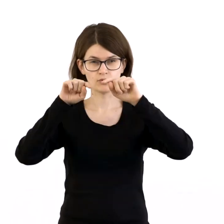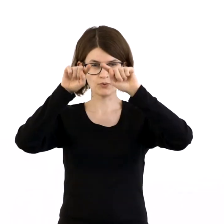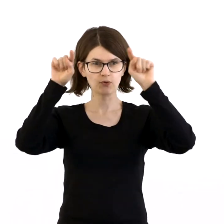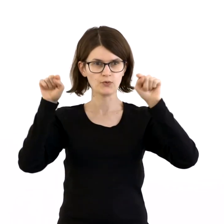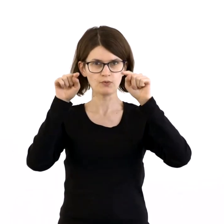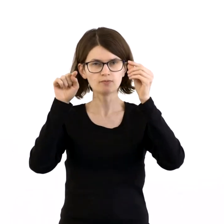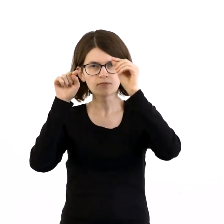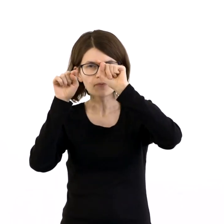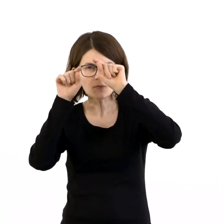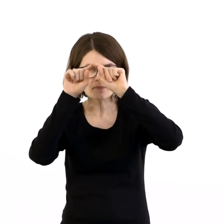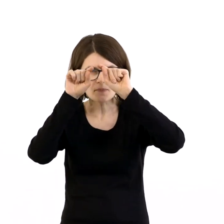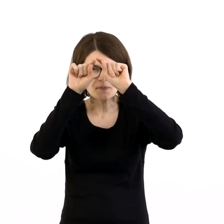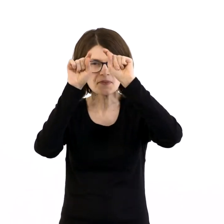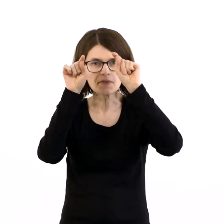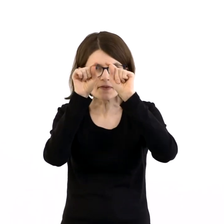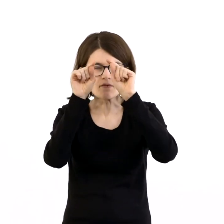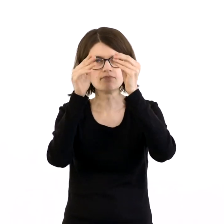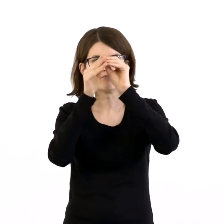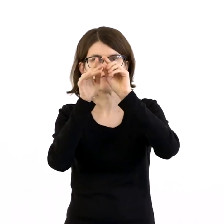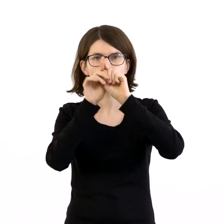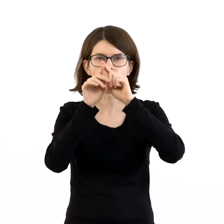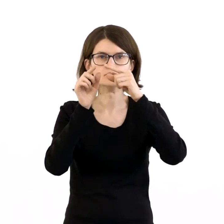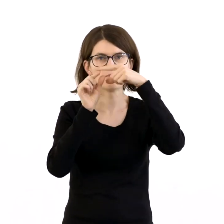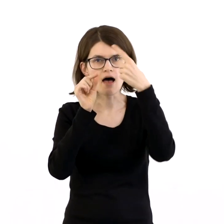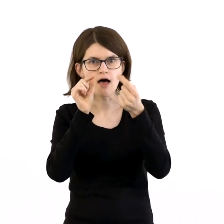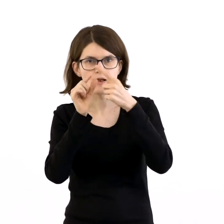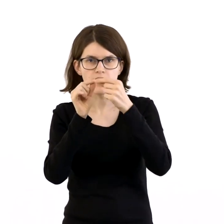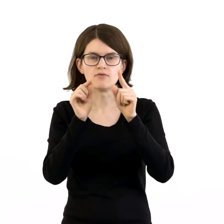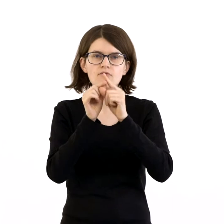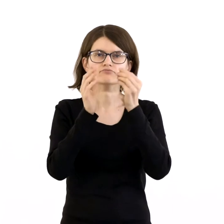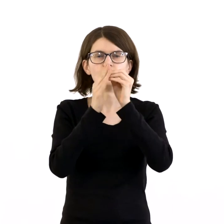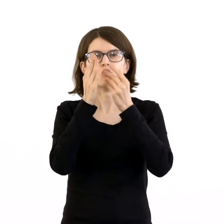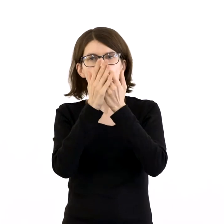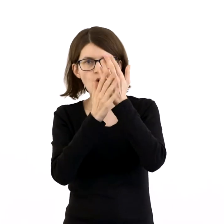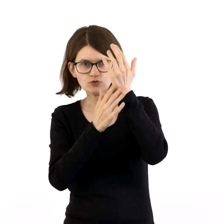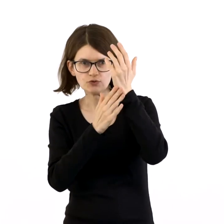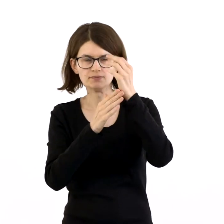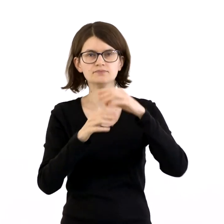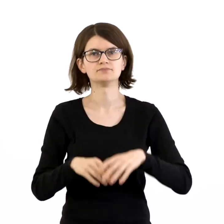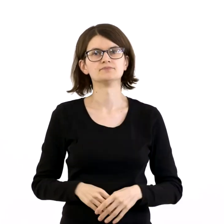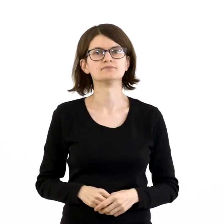Pomiędzy tymi wolutami znajdują się jeszcze cztery pary mniejszych wolut, spomiędzy których wyprowadzona jest palmeta lub inny motyw roślinny.